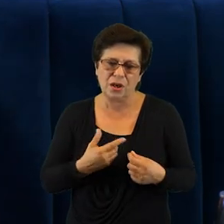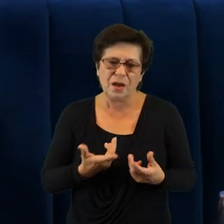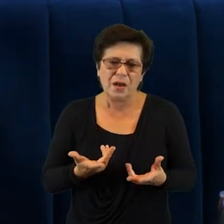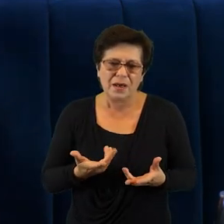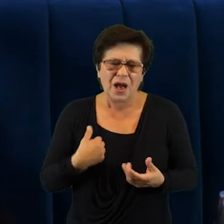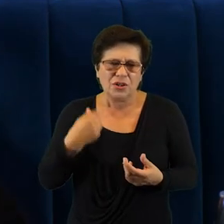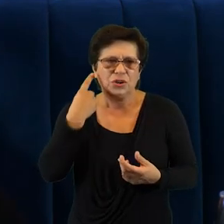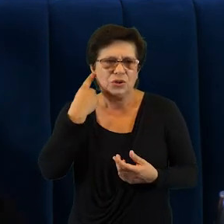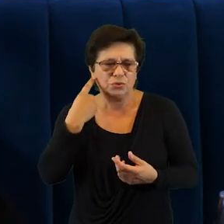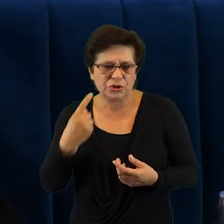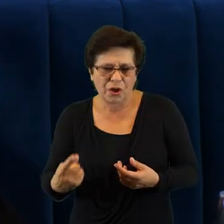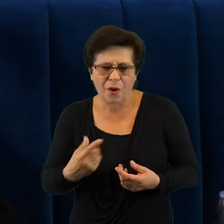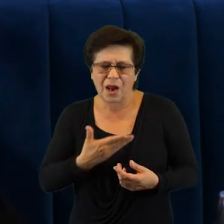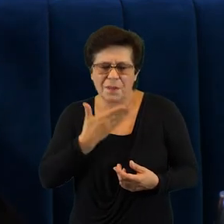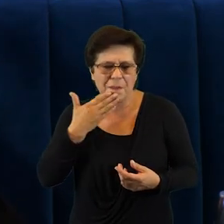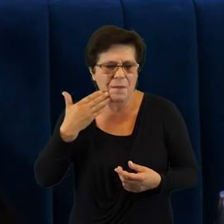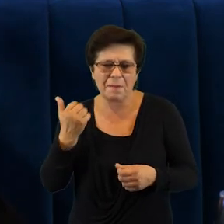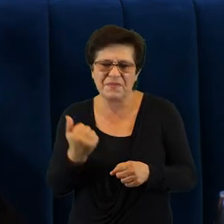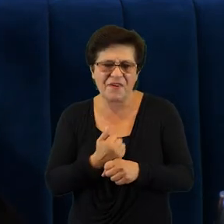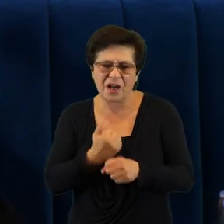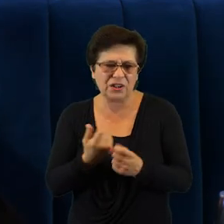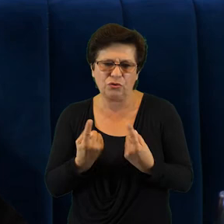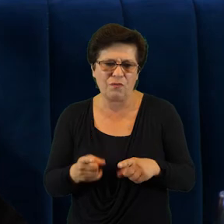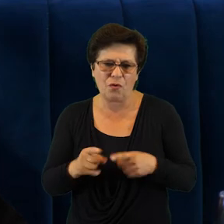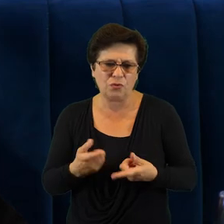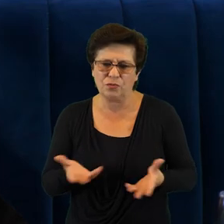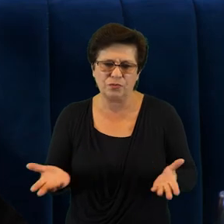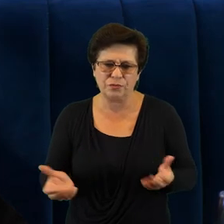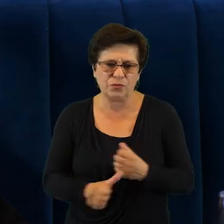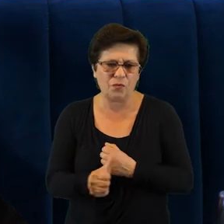Może pani słyszała, że Jarossy opowiadał Słonimskiemu i Tuwimowi